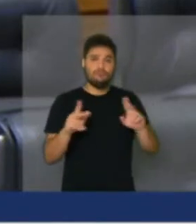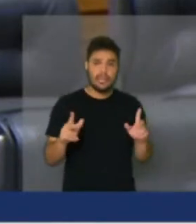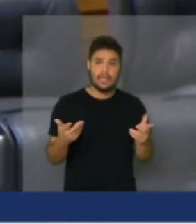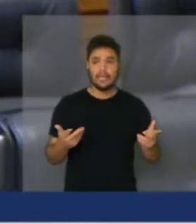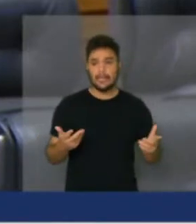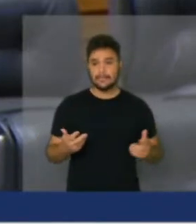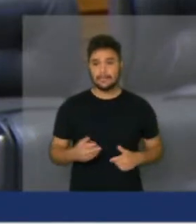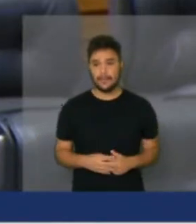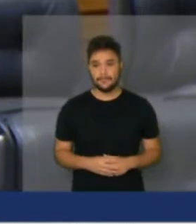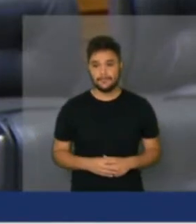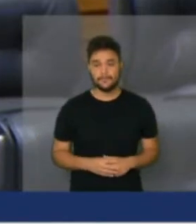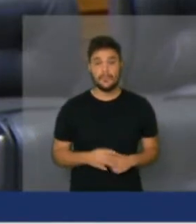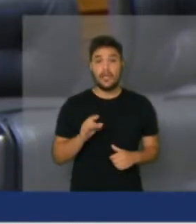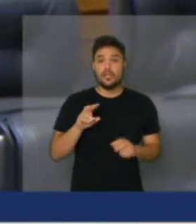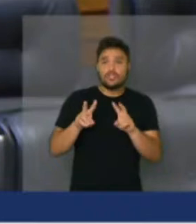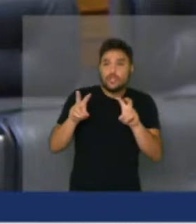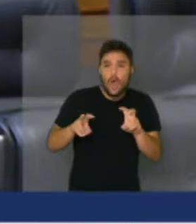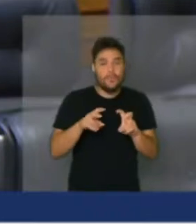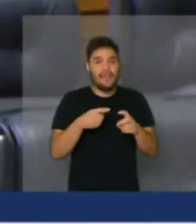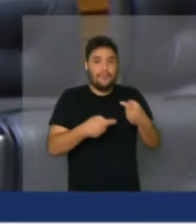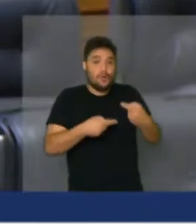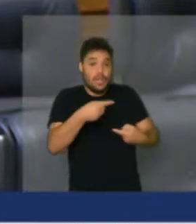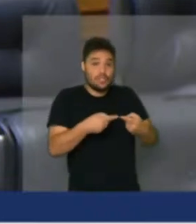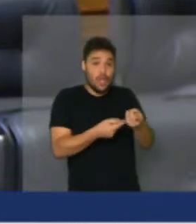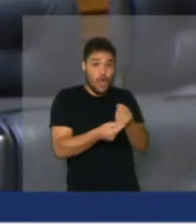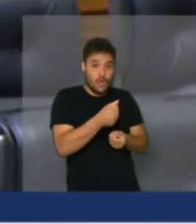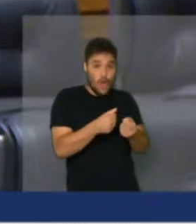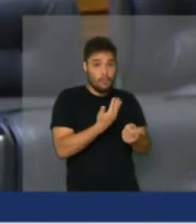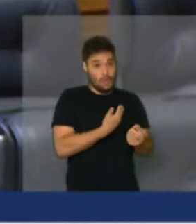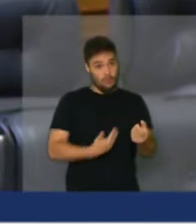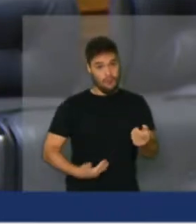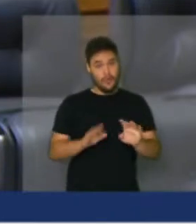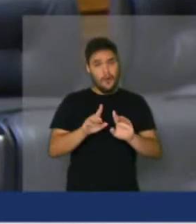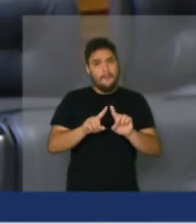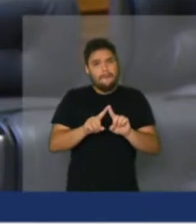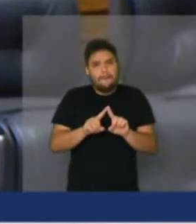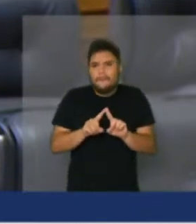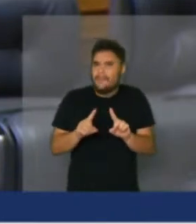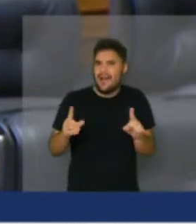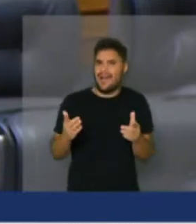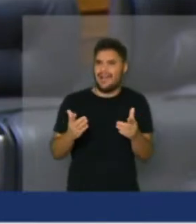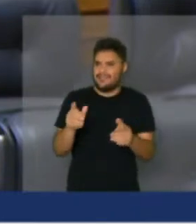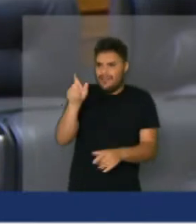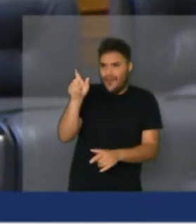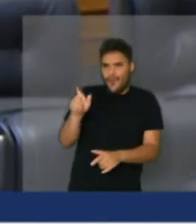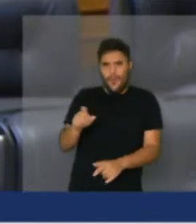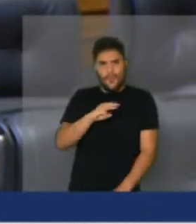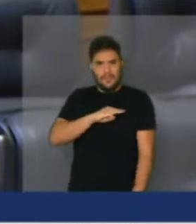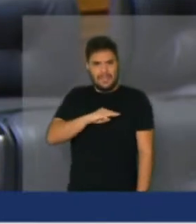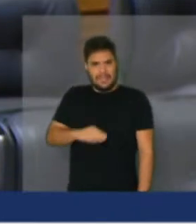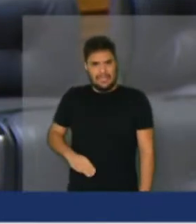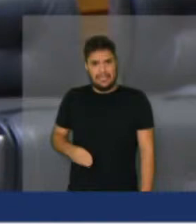GENTE TEM DIVERGÊNCIA COM ALGUMA COISA QUE ENVOLVA POLÍTICA ECONÔMICA DO GOVERNO, O REPRESENTANTE DO